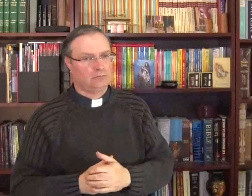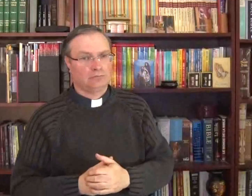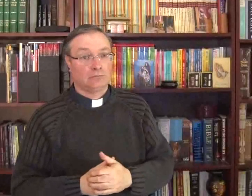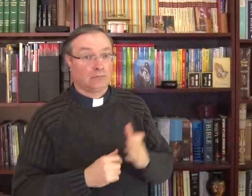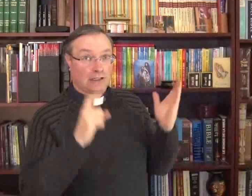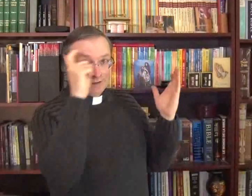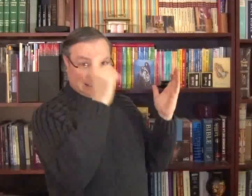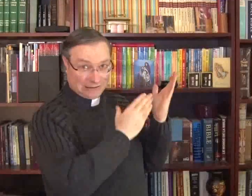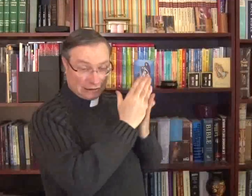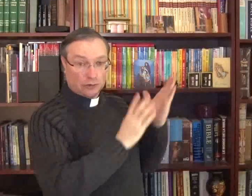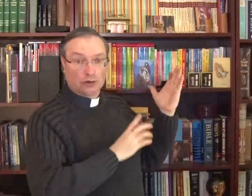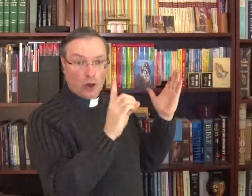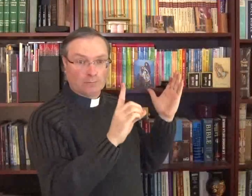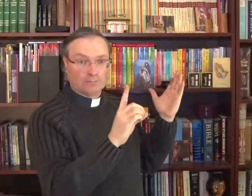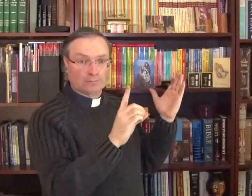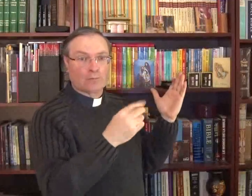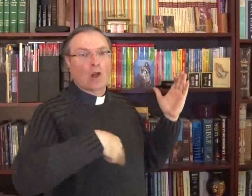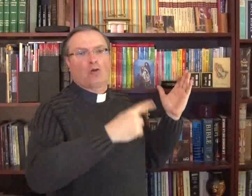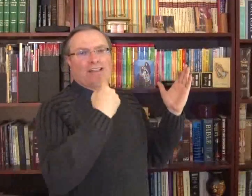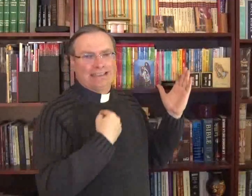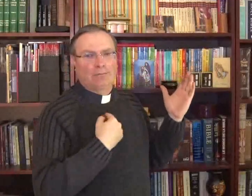La sagesse de Dieu nous dit